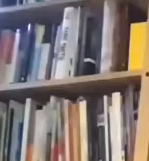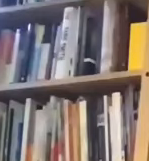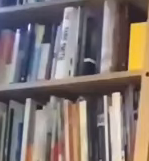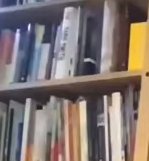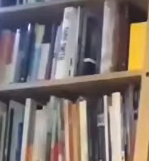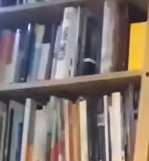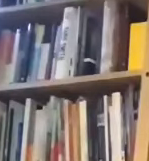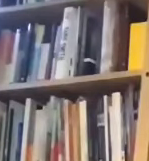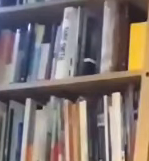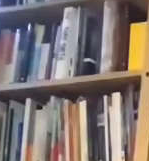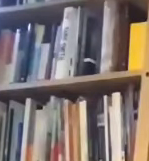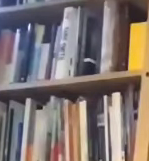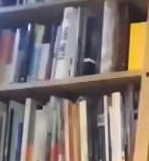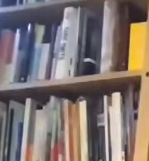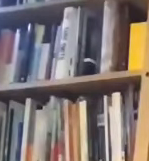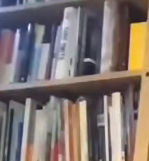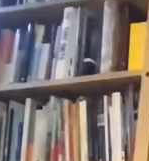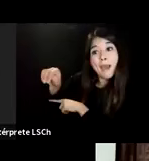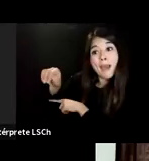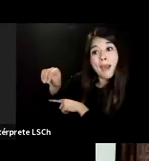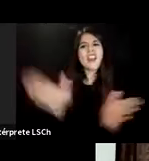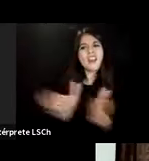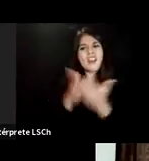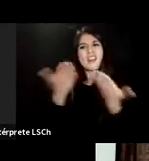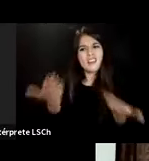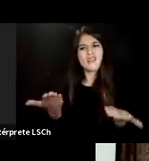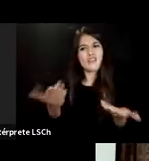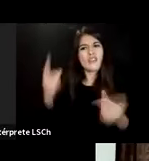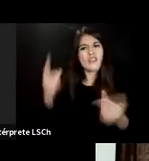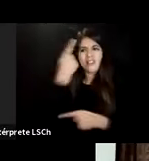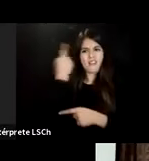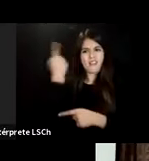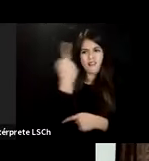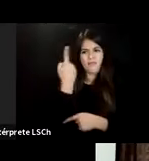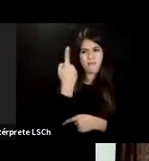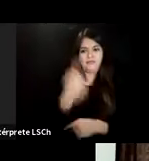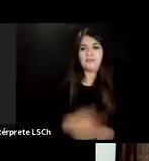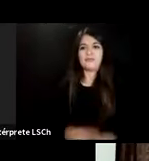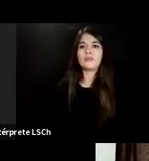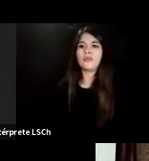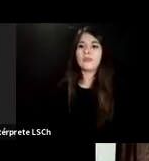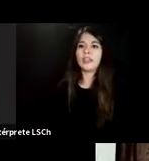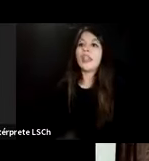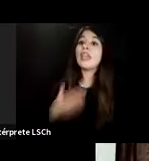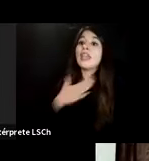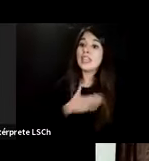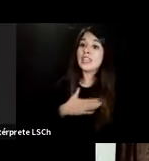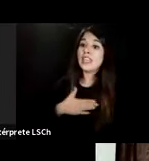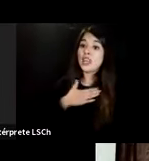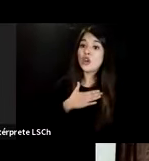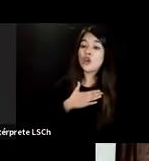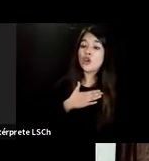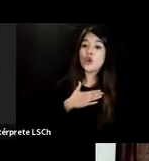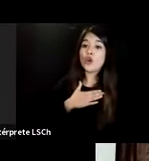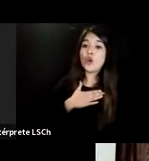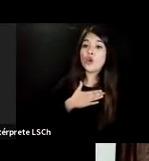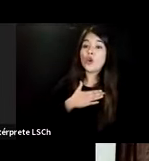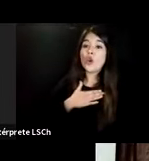de los libros en general. Quiero recalcar lo que dijo Miryam antes de empezar con mi exposición.